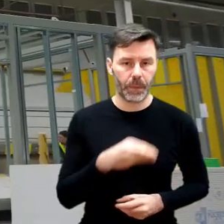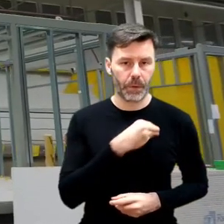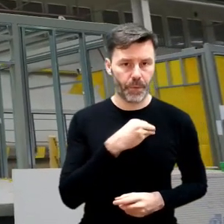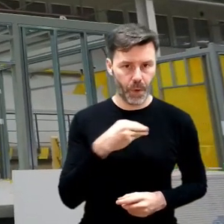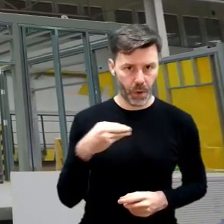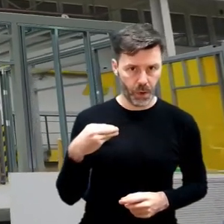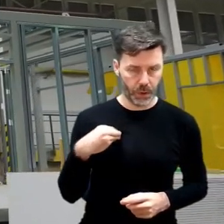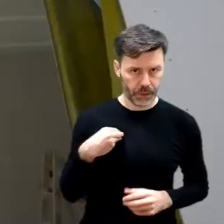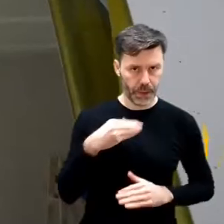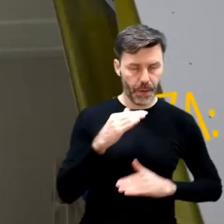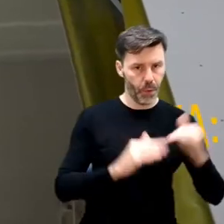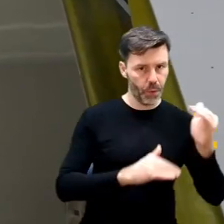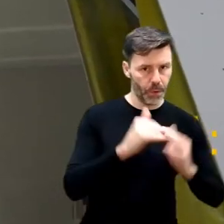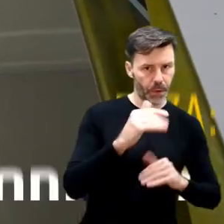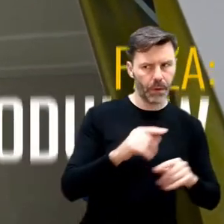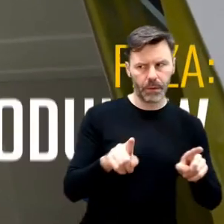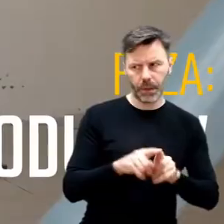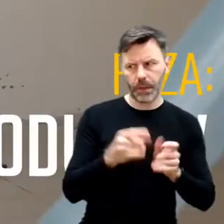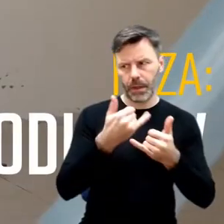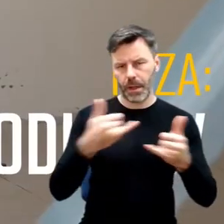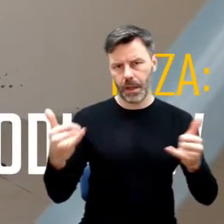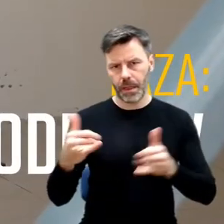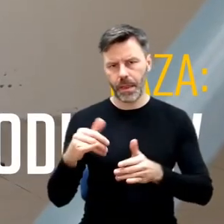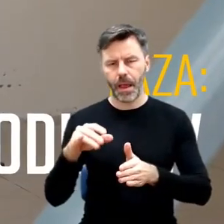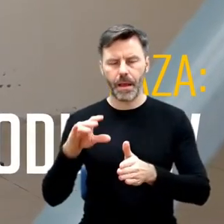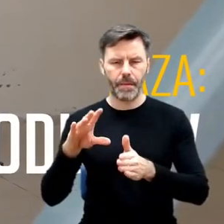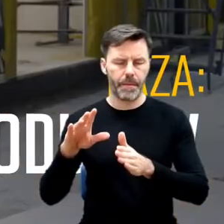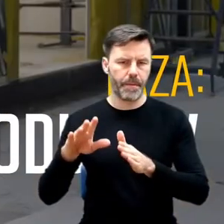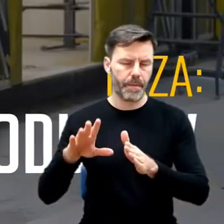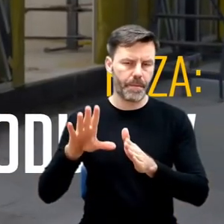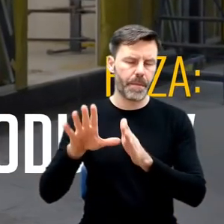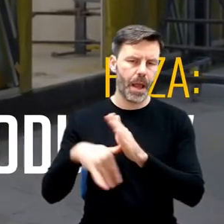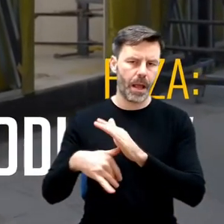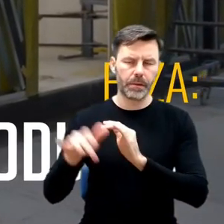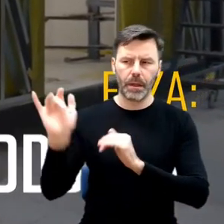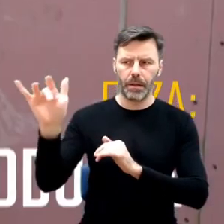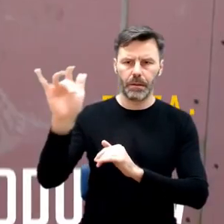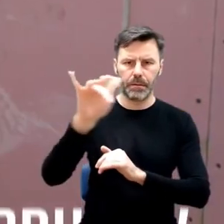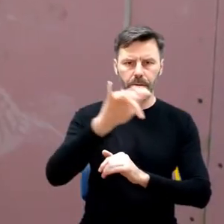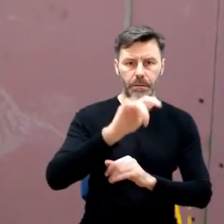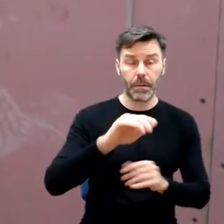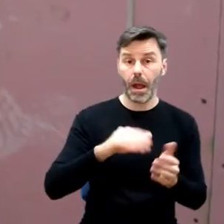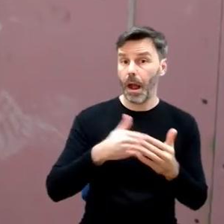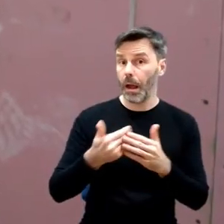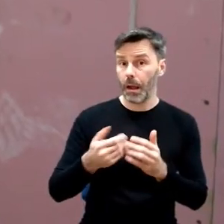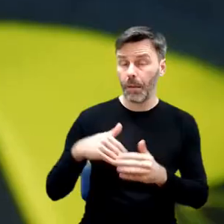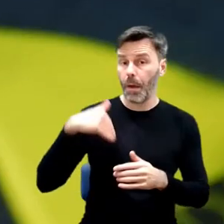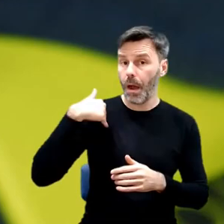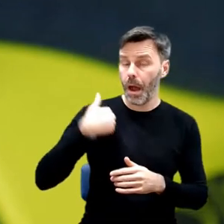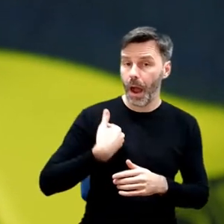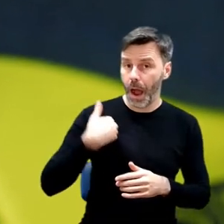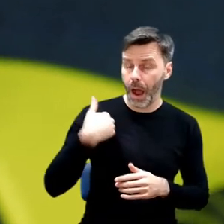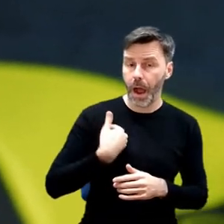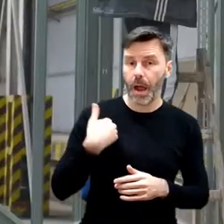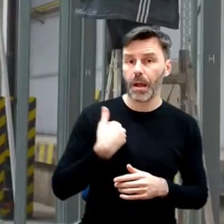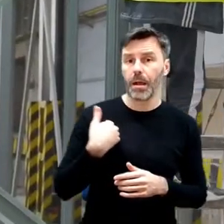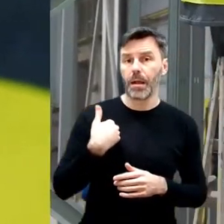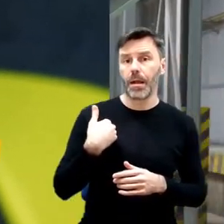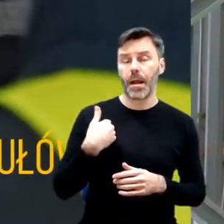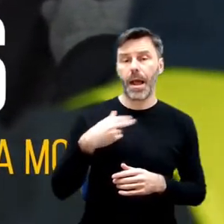ponieważ z racji tej technologii możemy je dostarczyć samochodami do Wielkiej Brytanii, do Danii. Teraz zakończyliśmy bardzo interesujący projekt, który